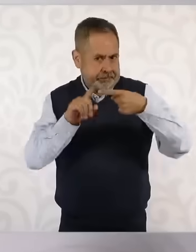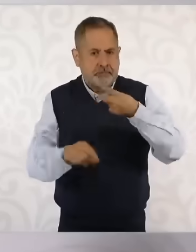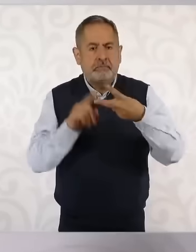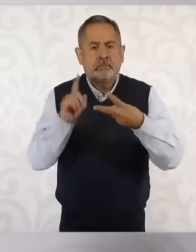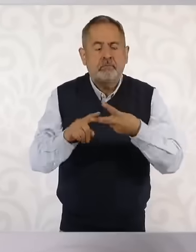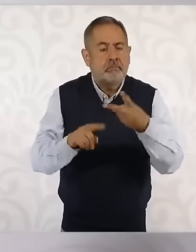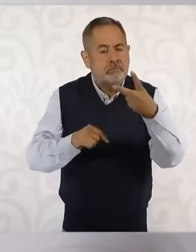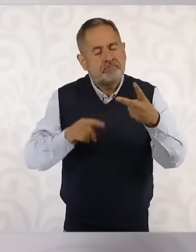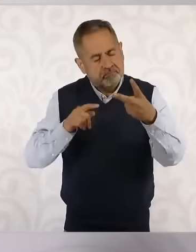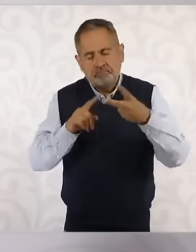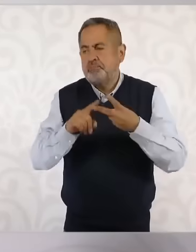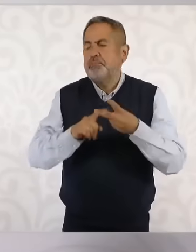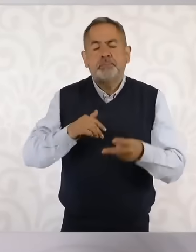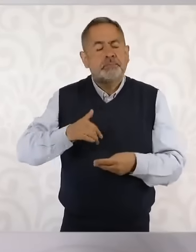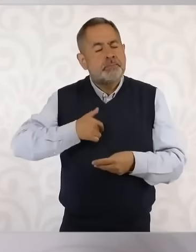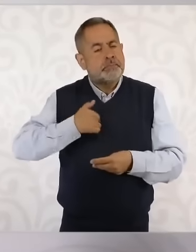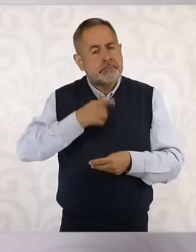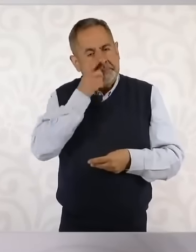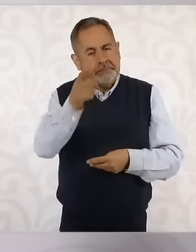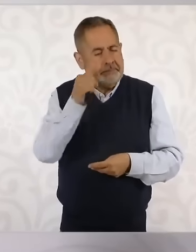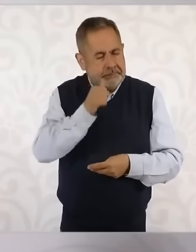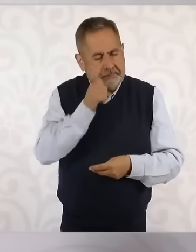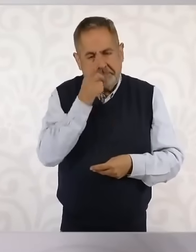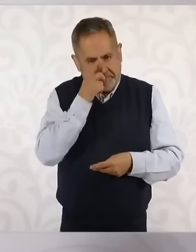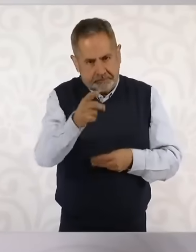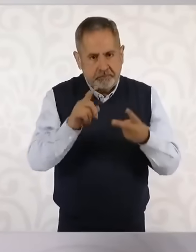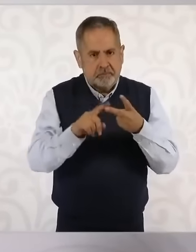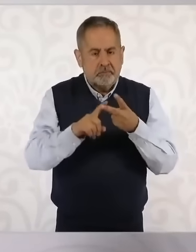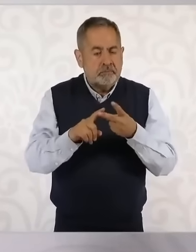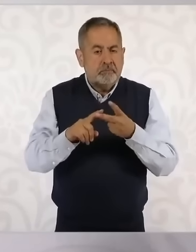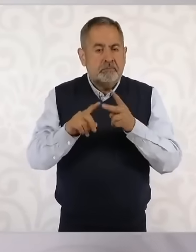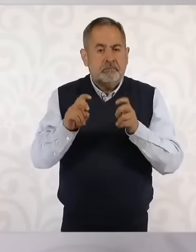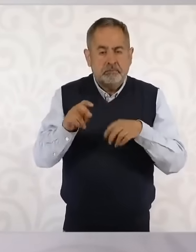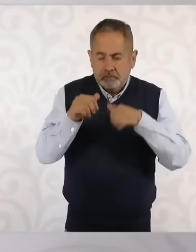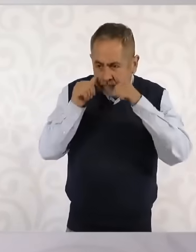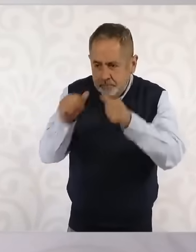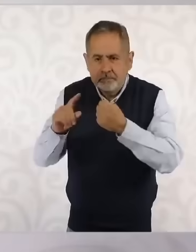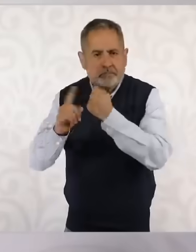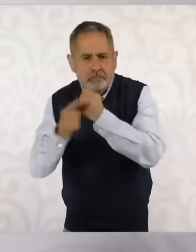yo siempre he dicho que en todos los temas es fundamental la atención a las causas y la cero